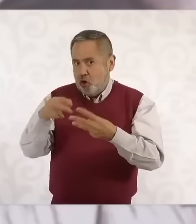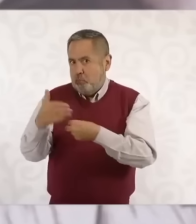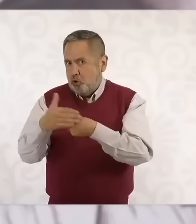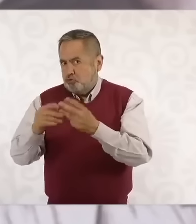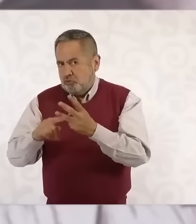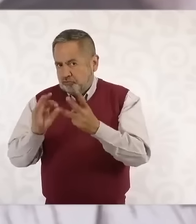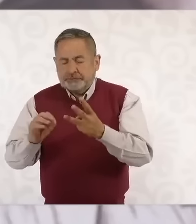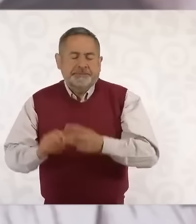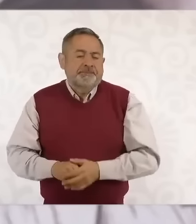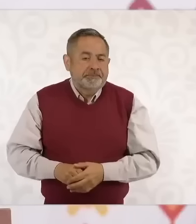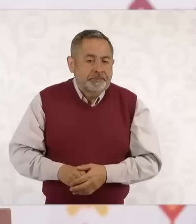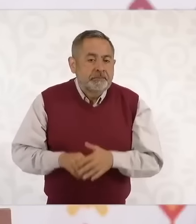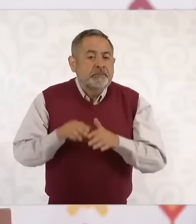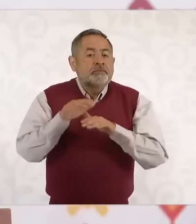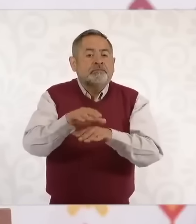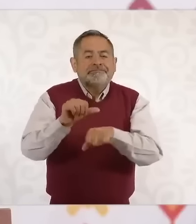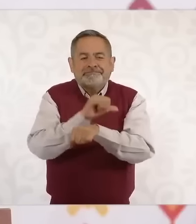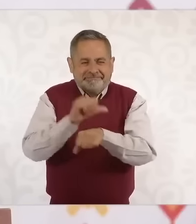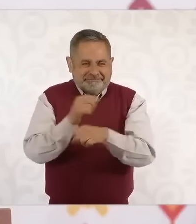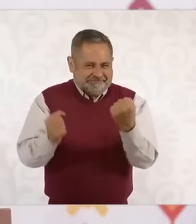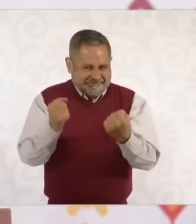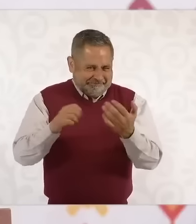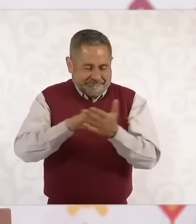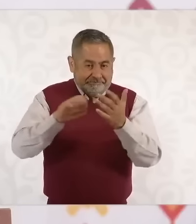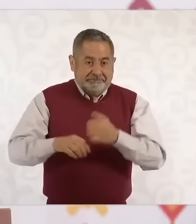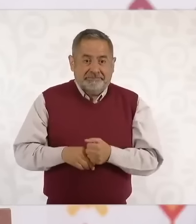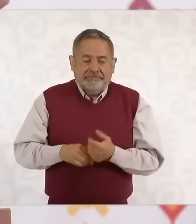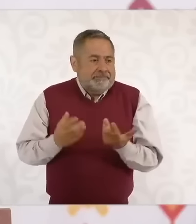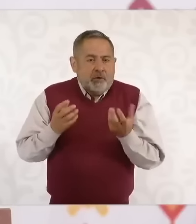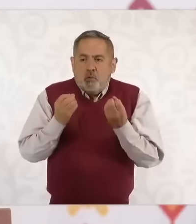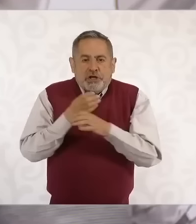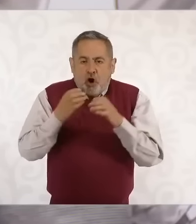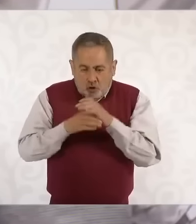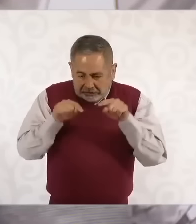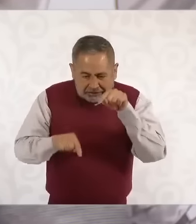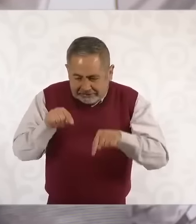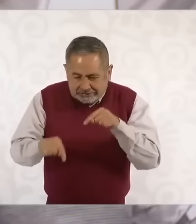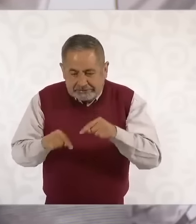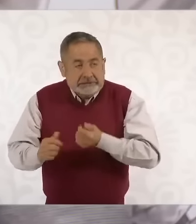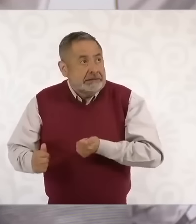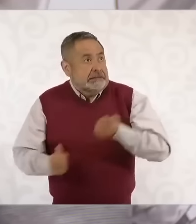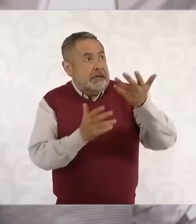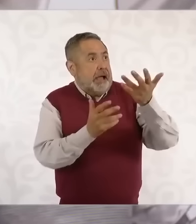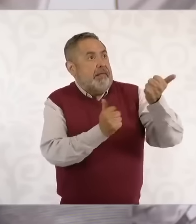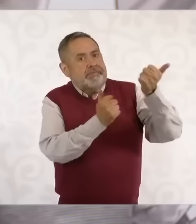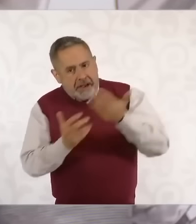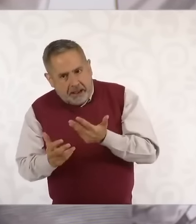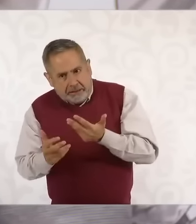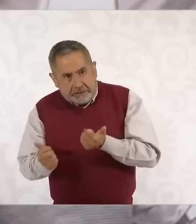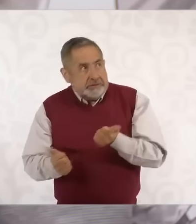Eh, para el caso de la industria automotriz, pues son miles de piezas que cruzan de un lado al otro.